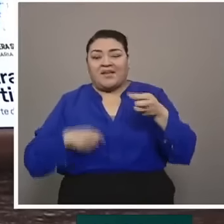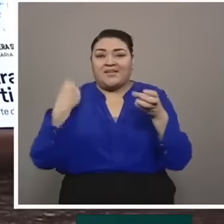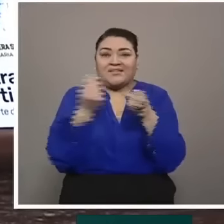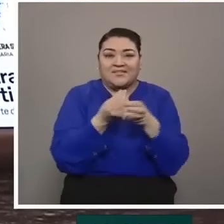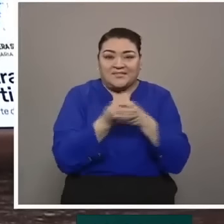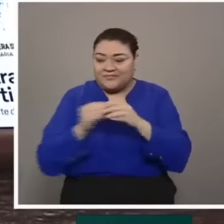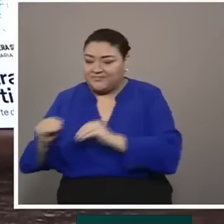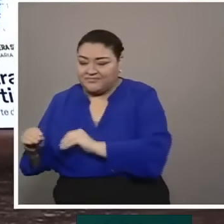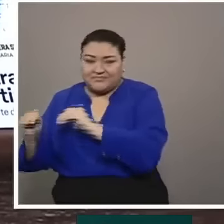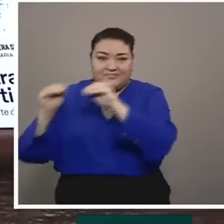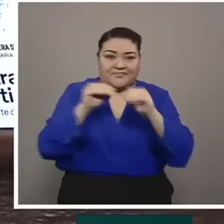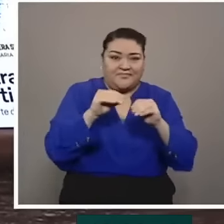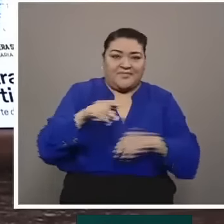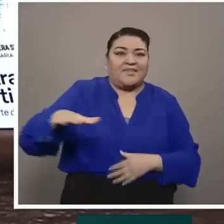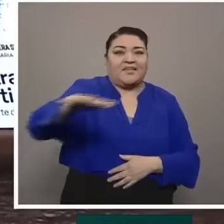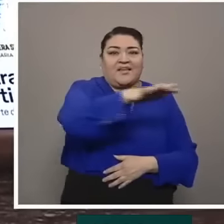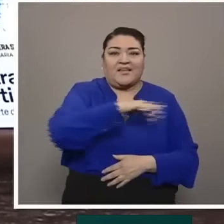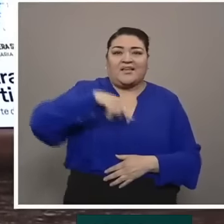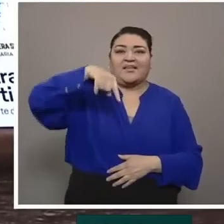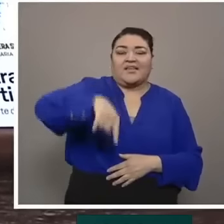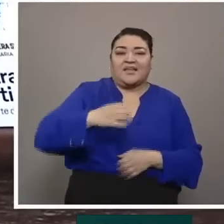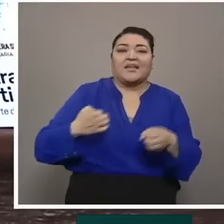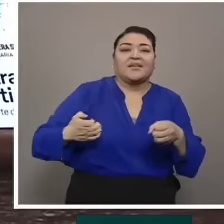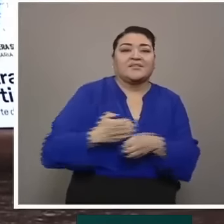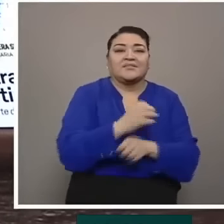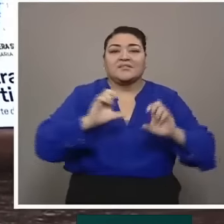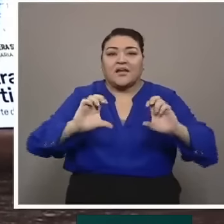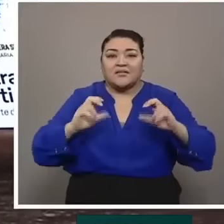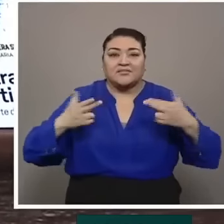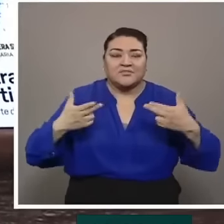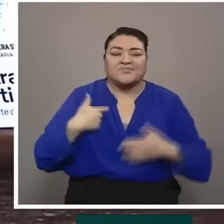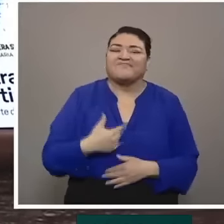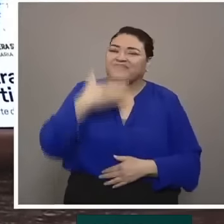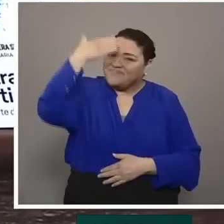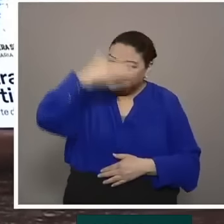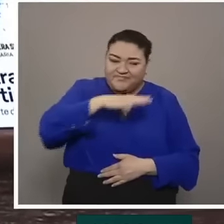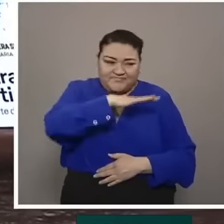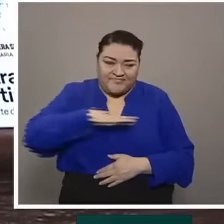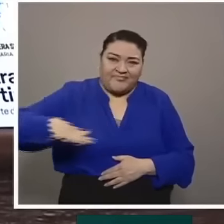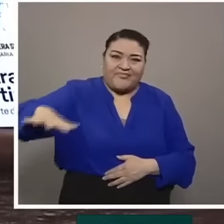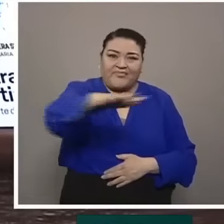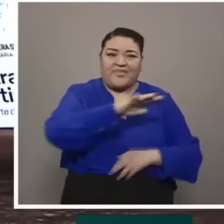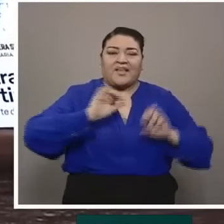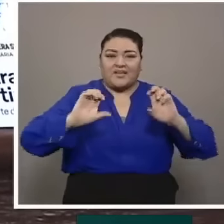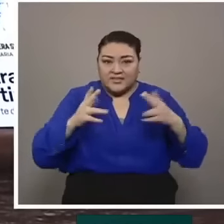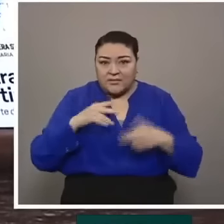de Chiapas, una entidad marcada por su diversidad cultural y por la presencia histórica de pueblos